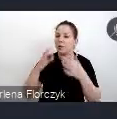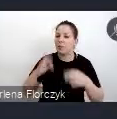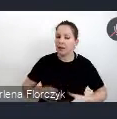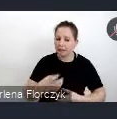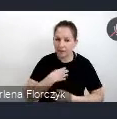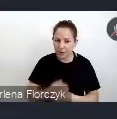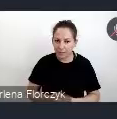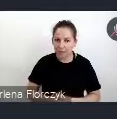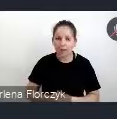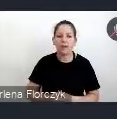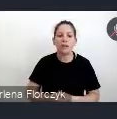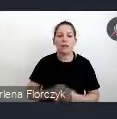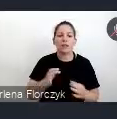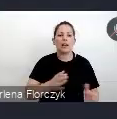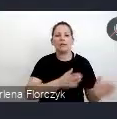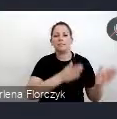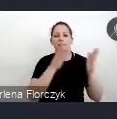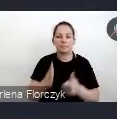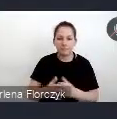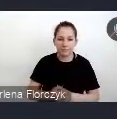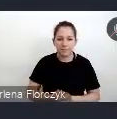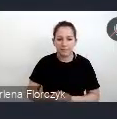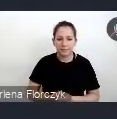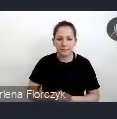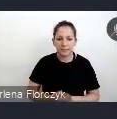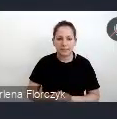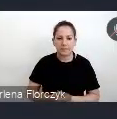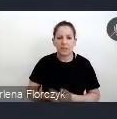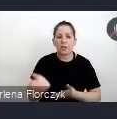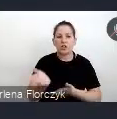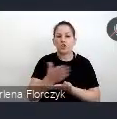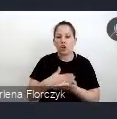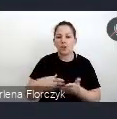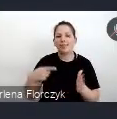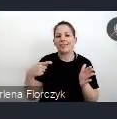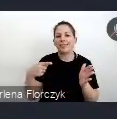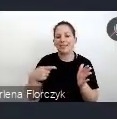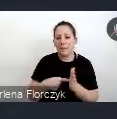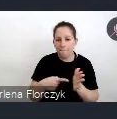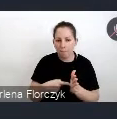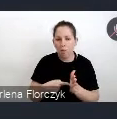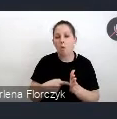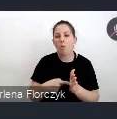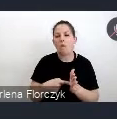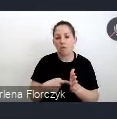Proszę państwa, przechodzimy teraz do takiej części już typowo merytorycznej.